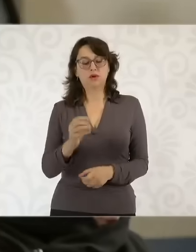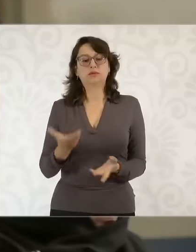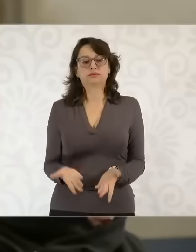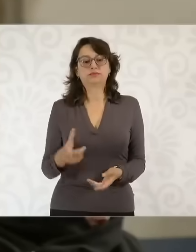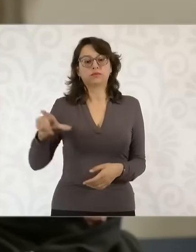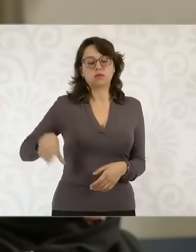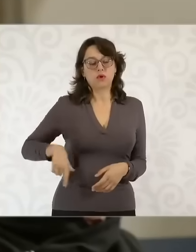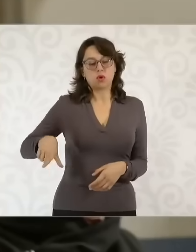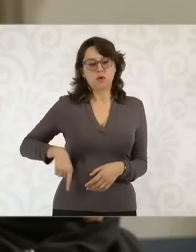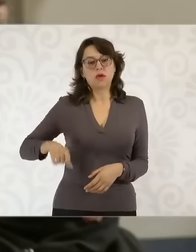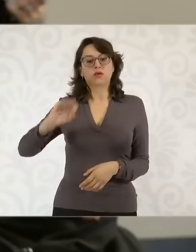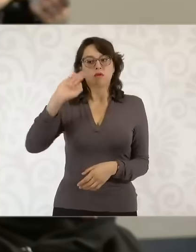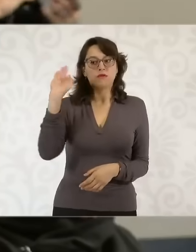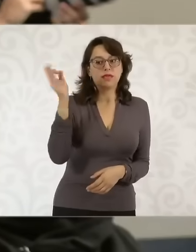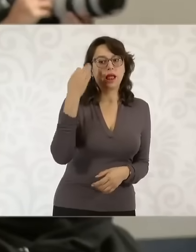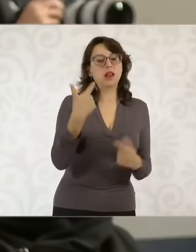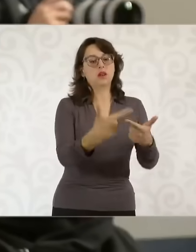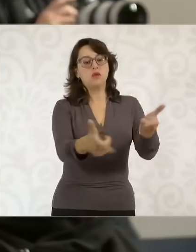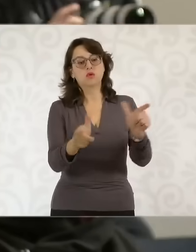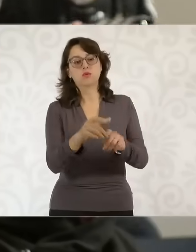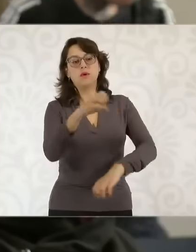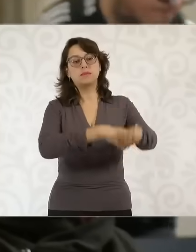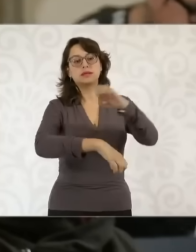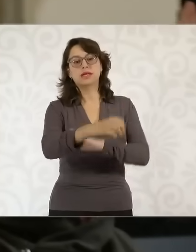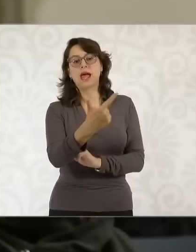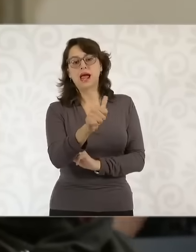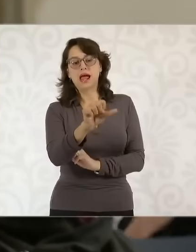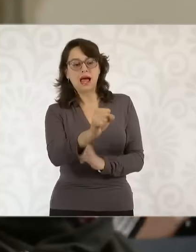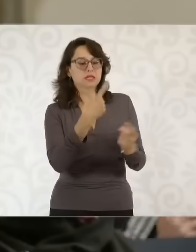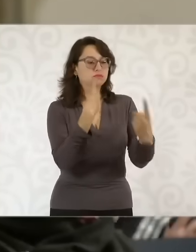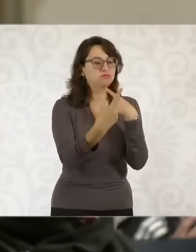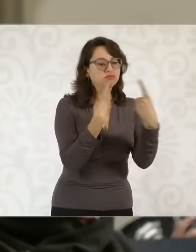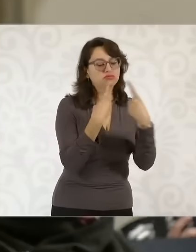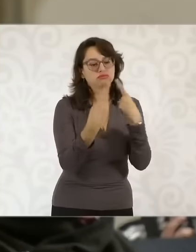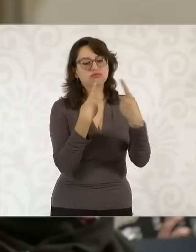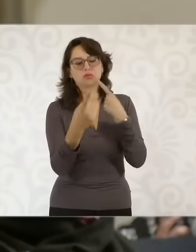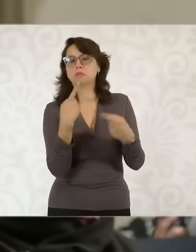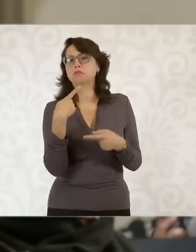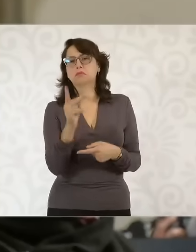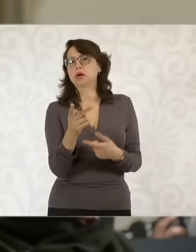el gremio gasero nacional. Esto pues sin que se concretaran algunos avances significativos.